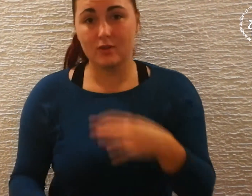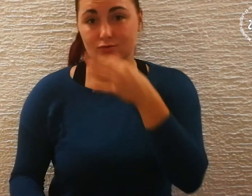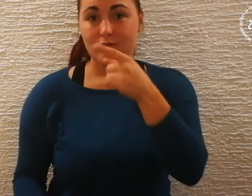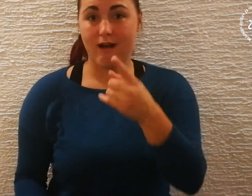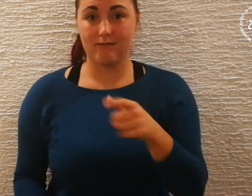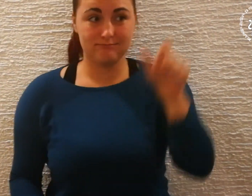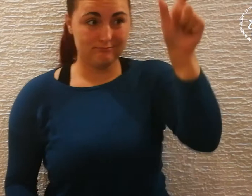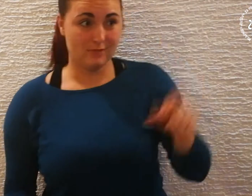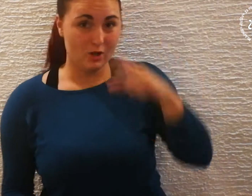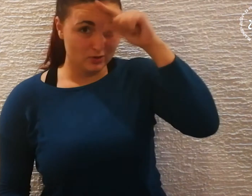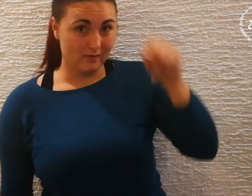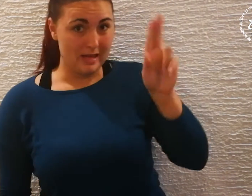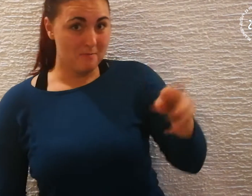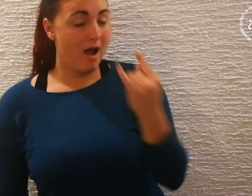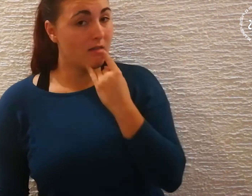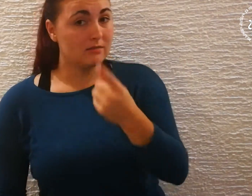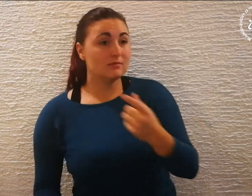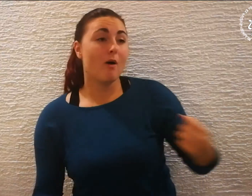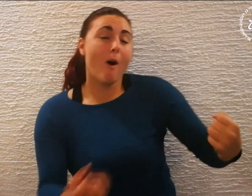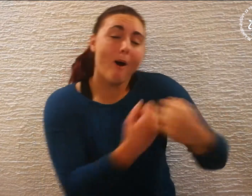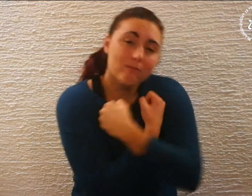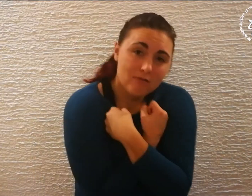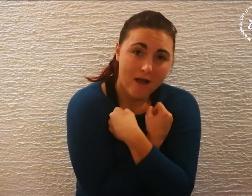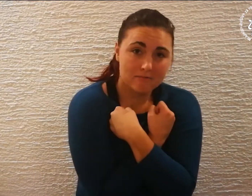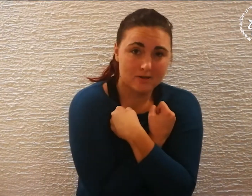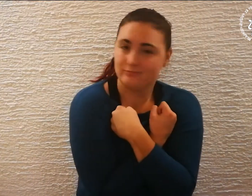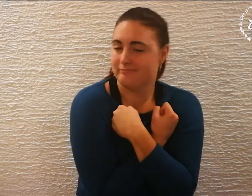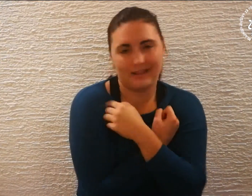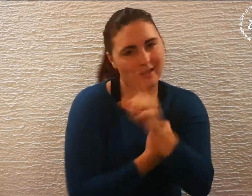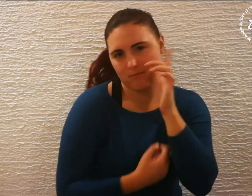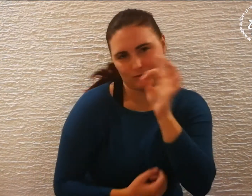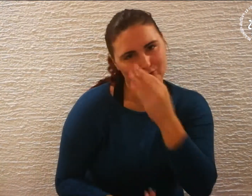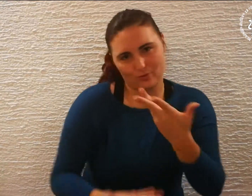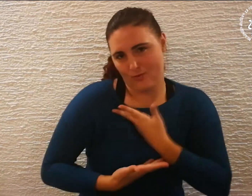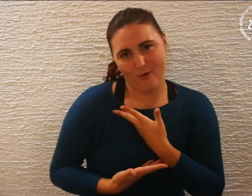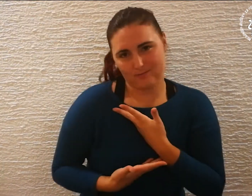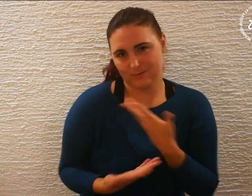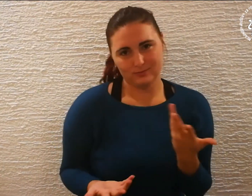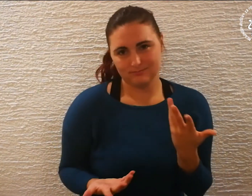Če nekdo ima AIDS, ga lahko objamete. Nič ne boste od njega nalezli.